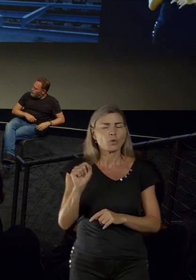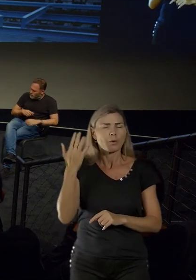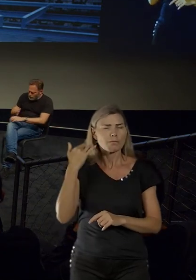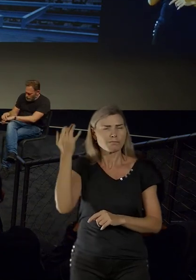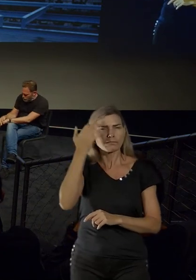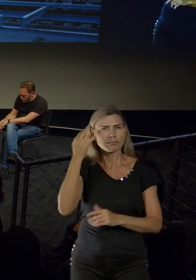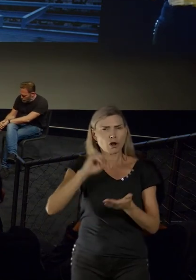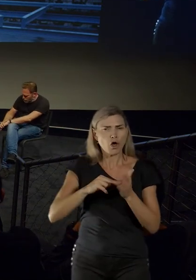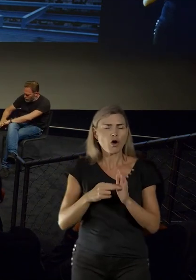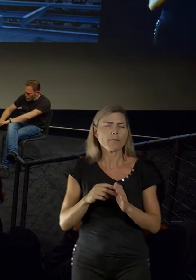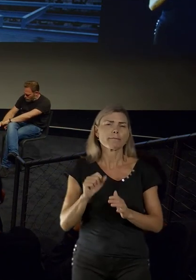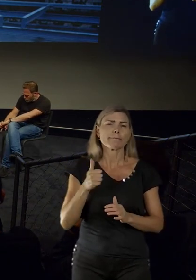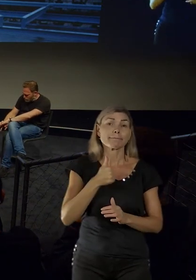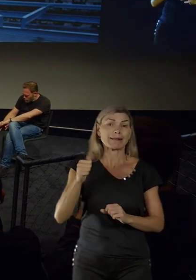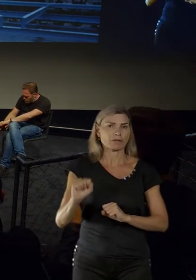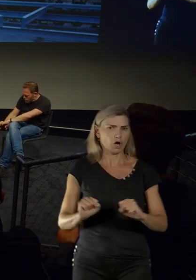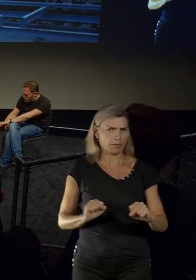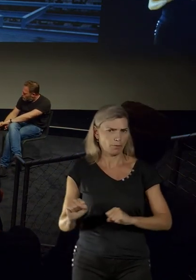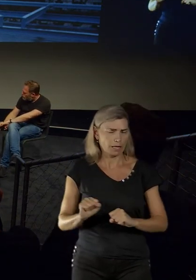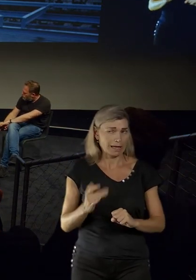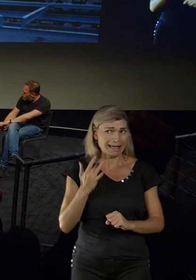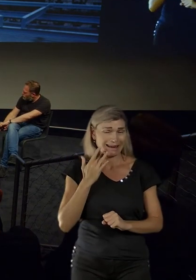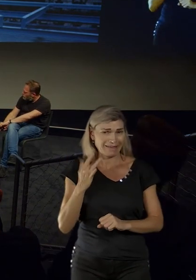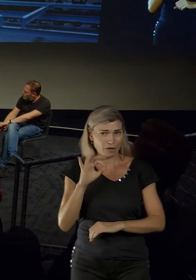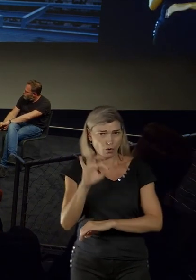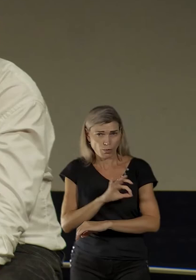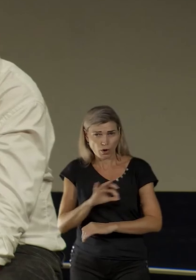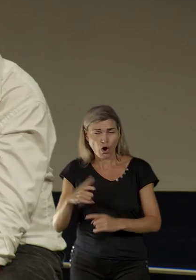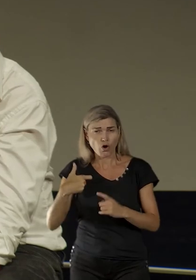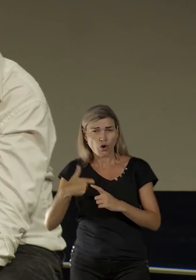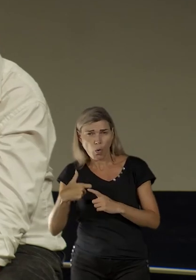z první republiky. Teď nevím, jestli to dělal pan architekt Koula nebo Libra,